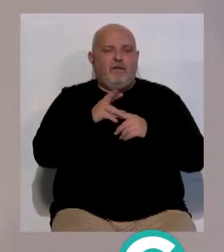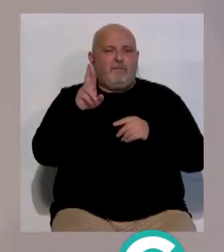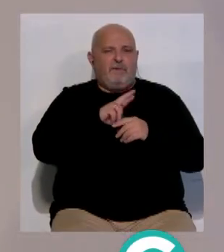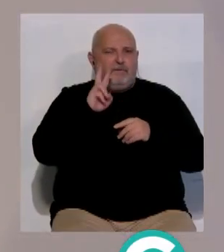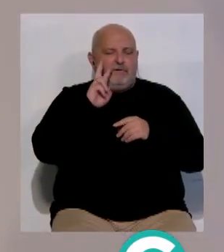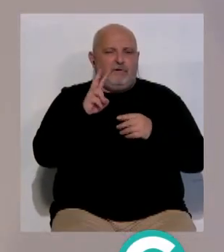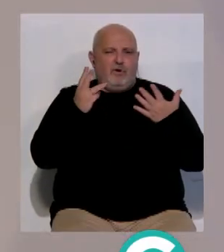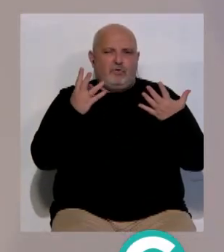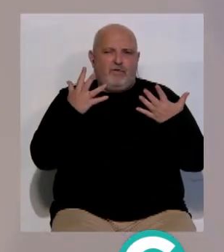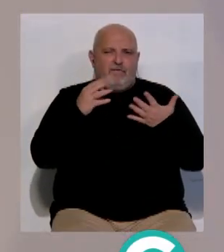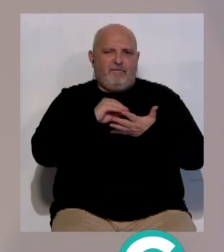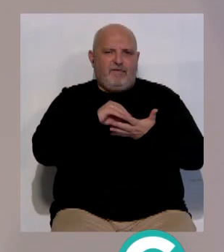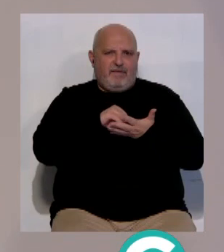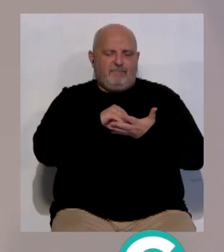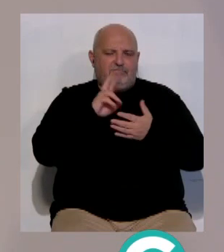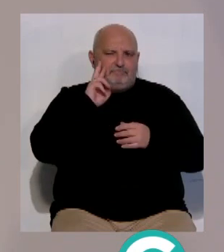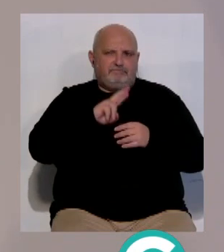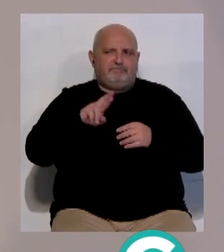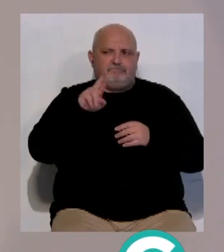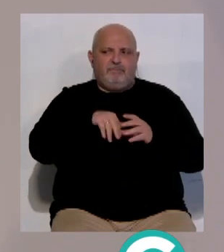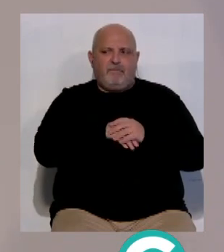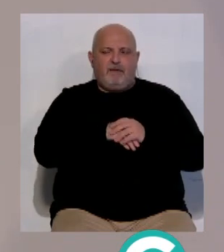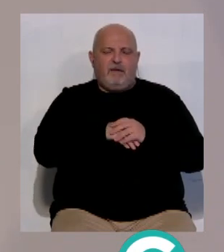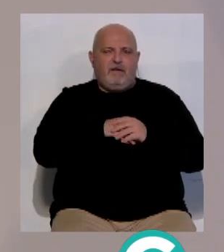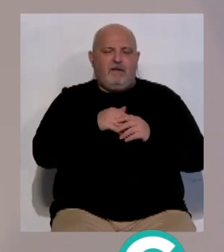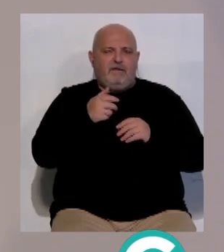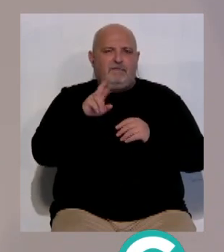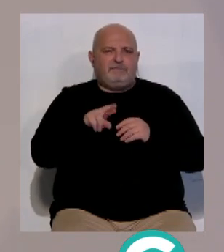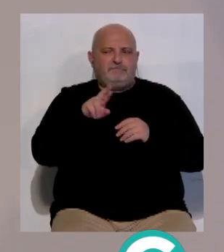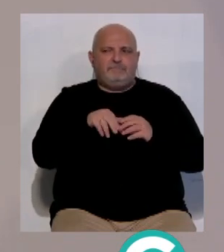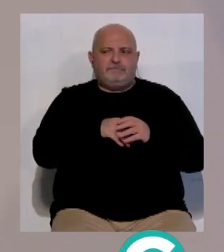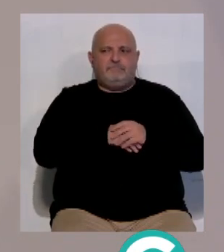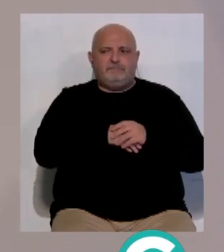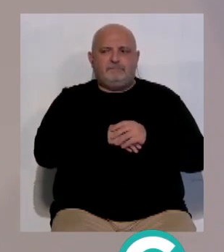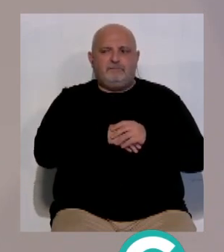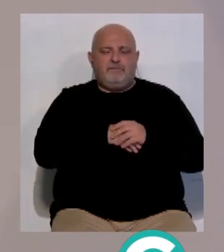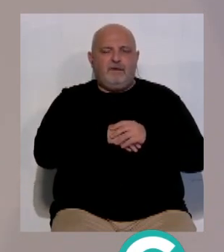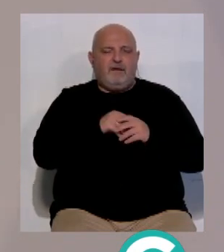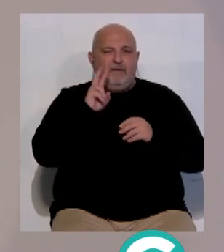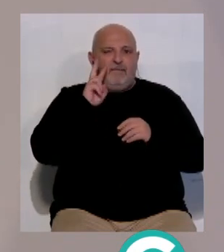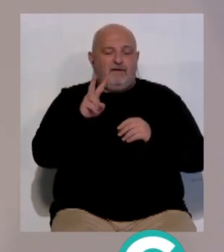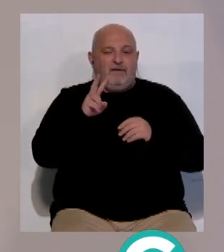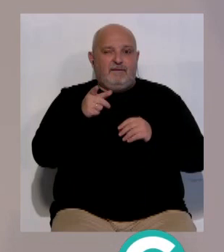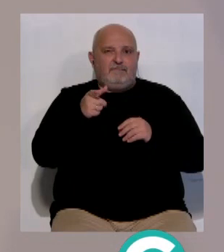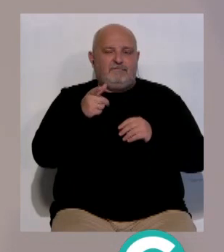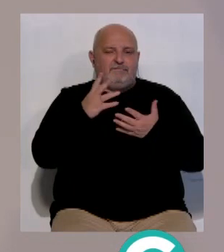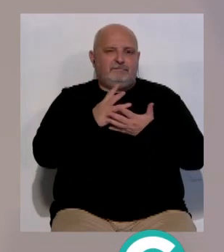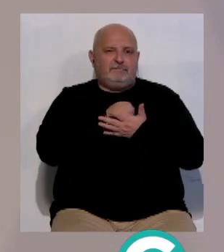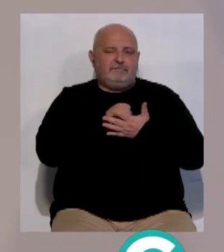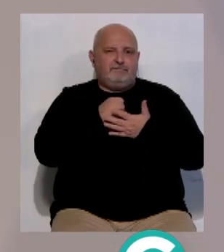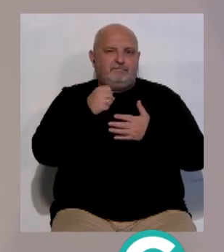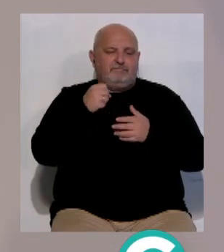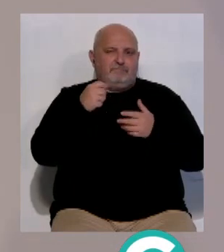ocho a 10 veces una otra otra y y las tomas que veo que son todas las posibles todas las que da